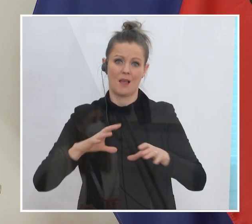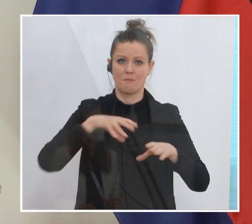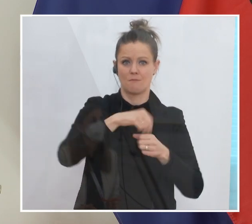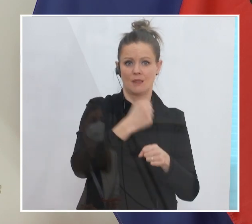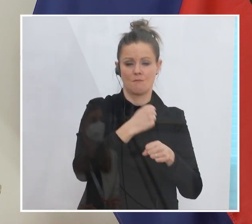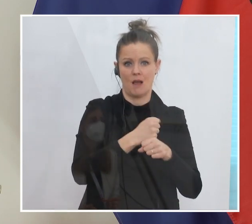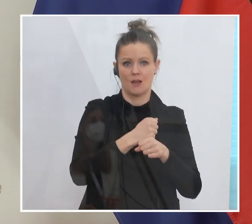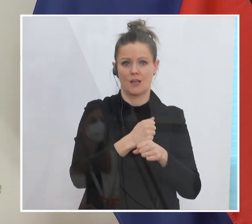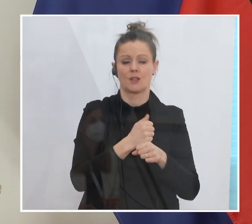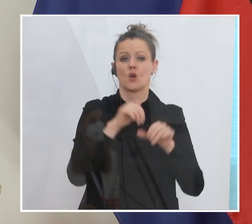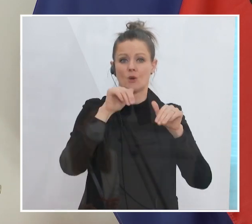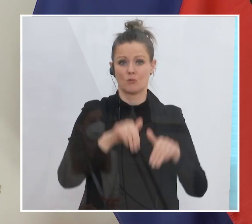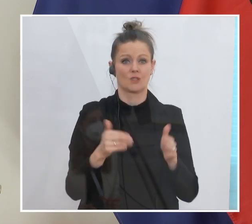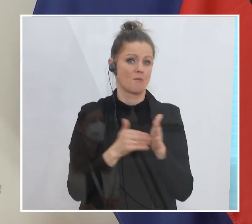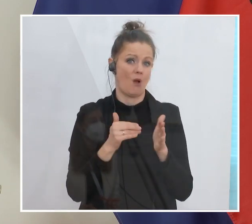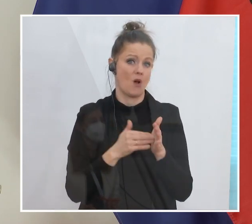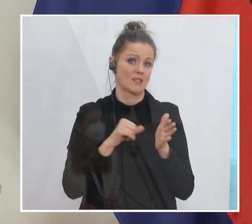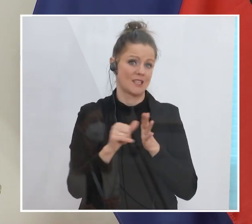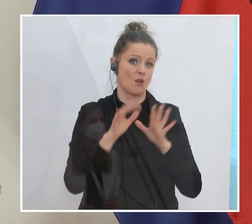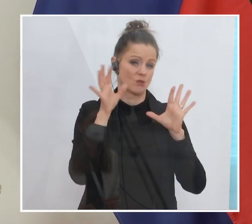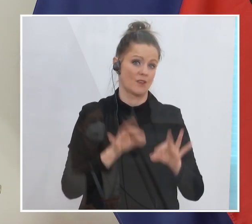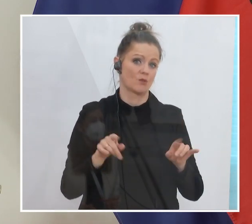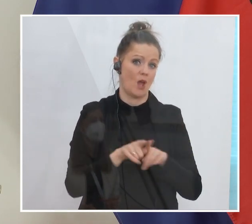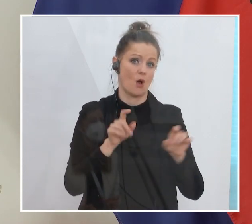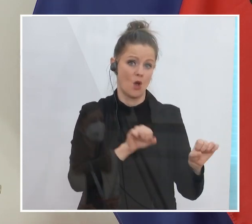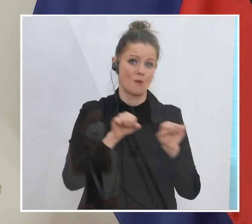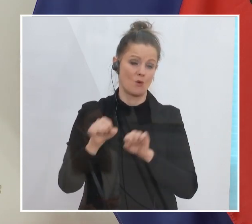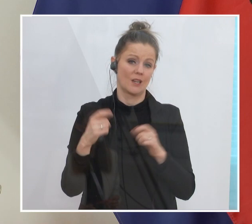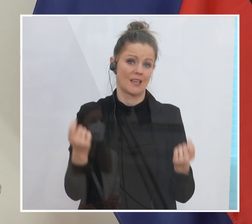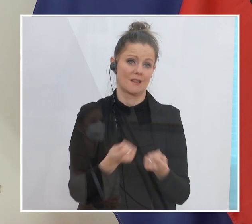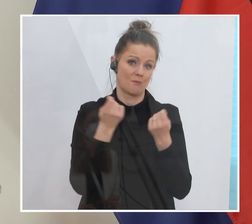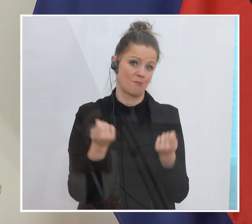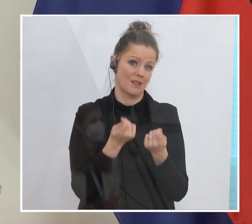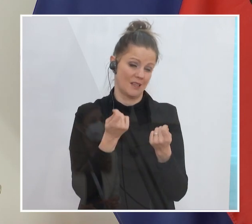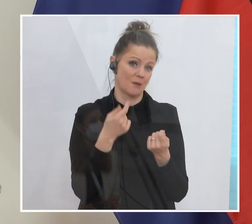es Liquidität und braucht es vor allem eben auch die Möglichkeit der Betriebe, diese Vorleistungen